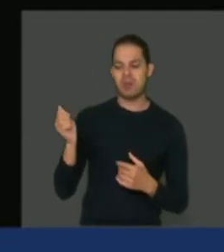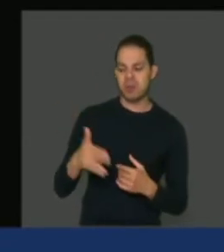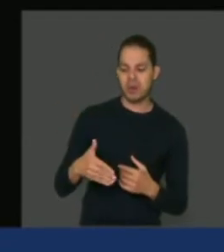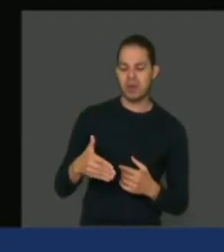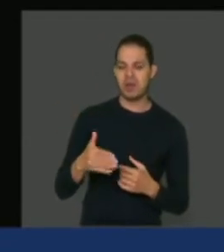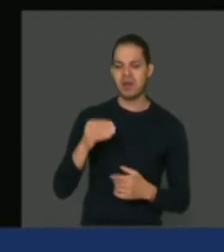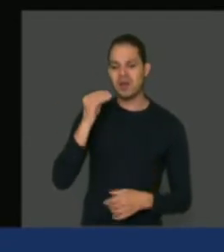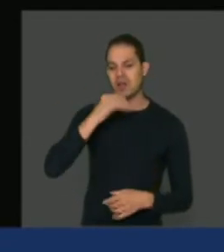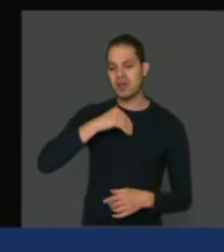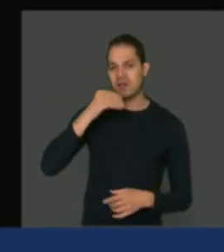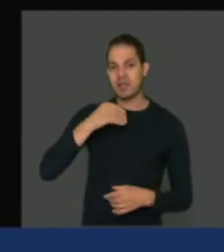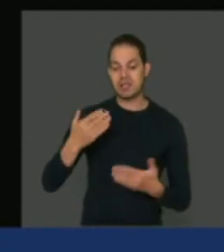O SERVIÇO PÚBLICO, VAI TER MENOS QUALIDADE NO SERVIÇO DA